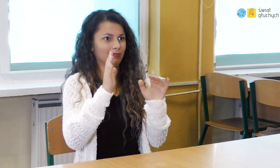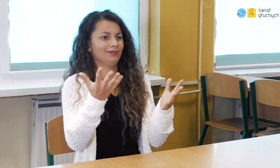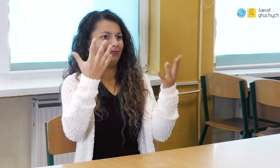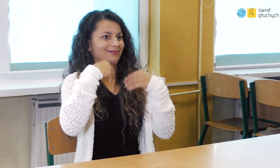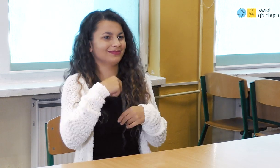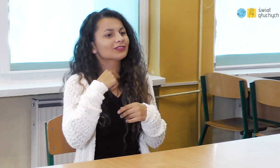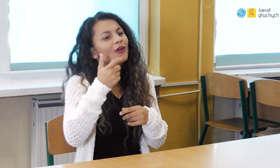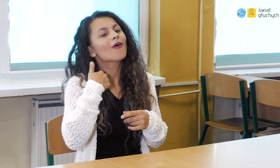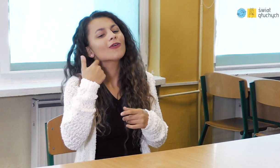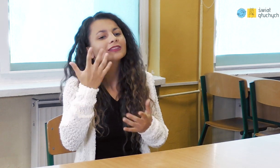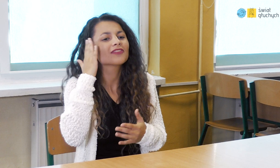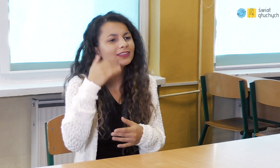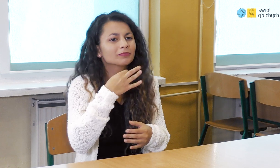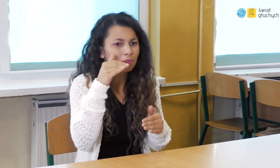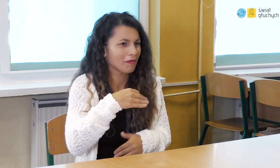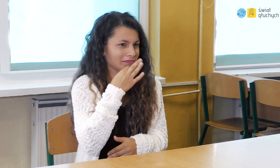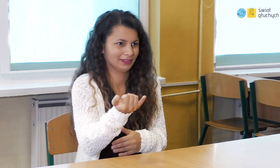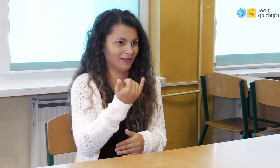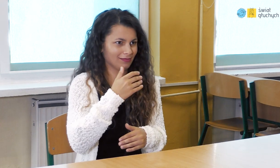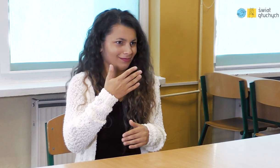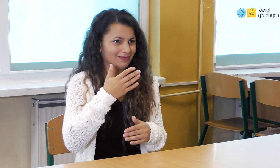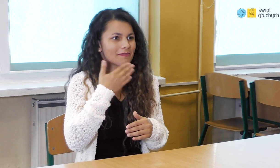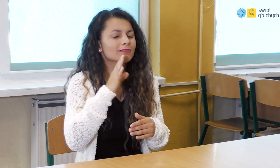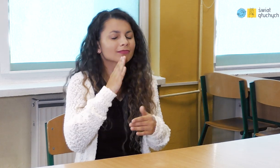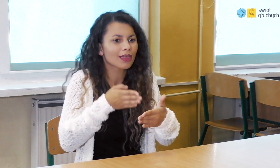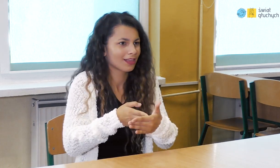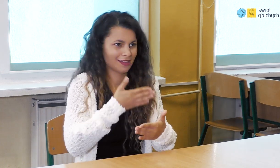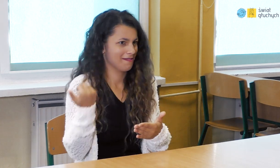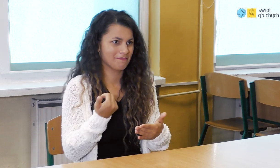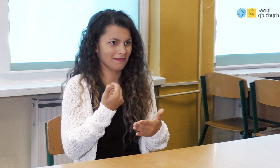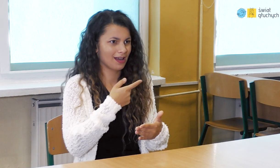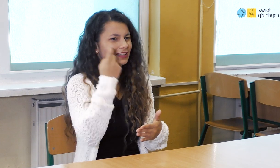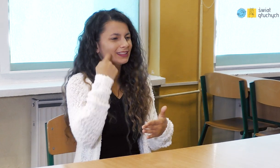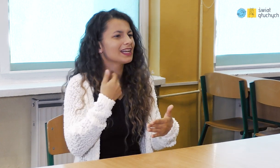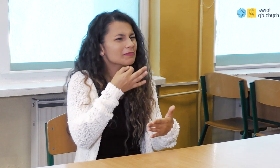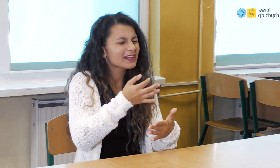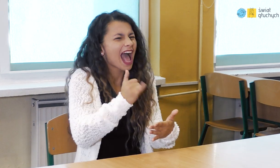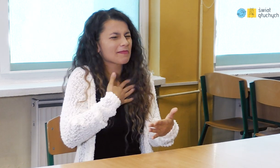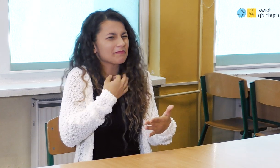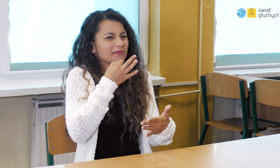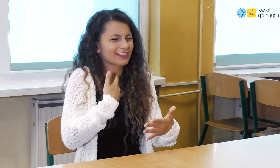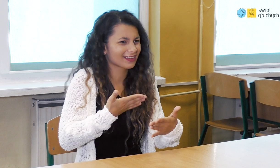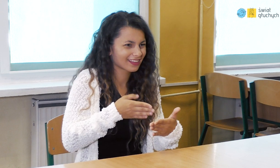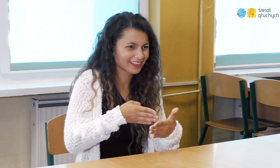Jeśli chciałam coś wiedzieć, mogłam o wszystko pytać, nie było bariery. W szkole dla słyszących miałam barierę,